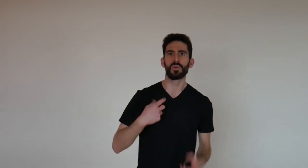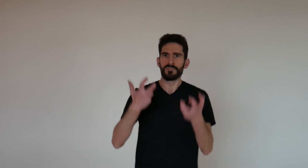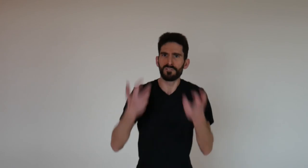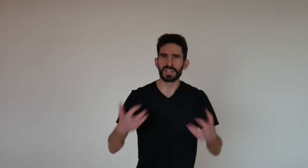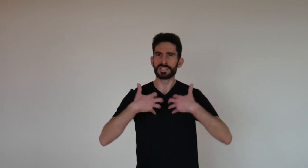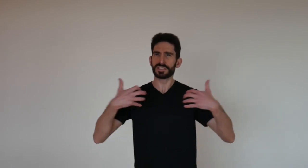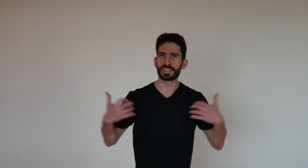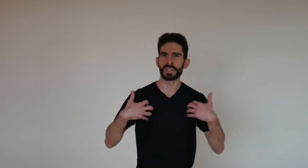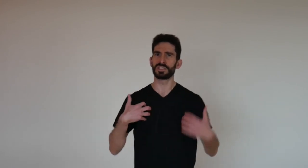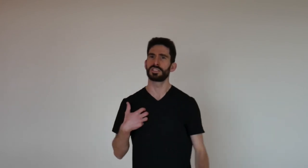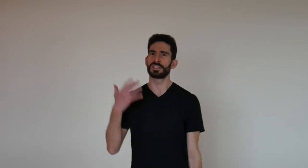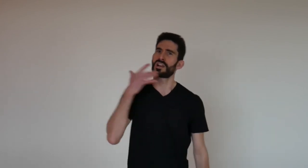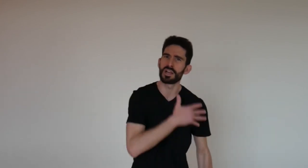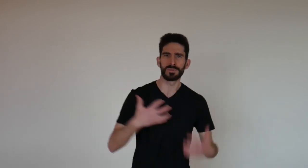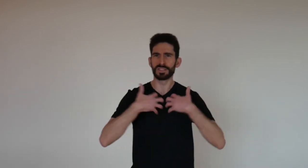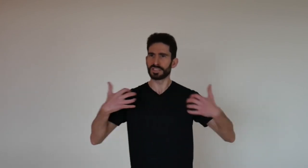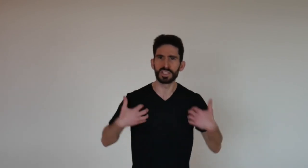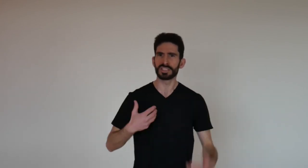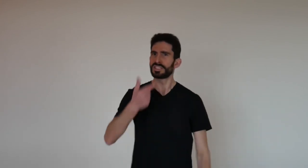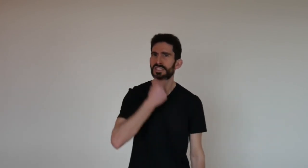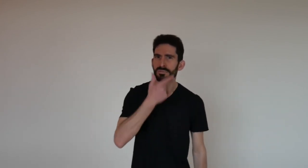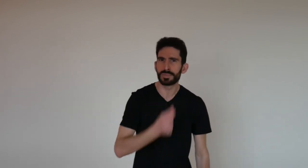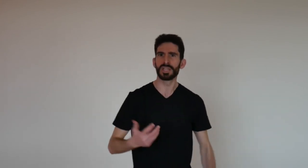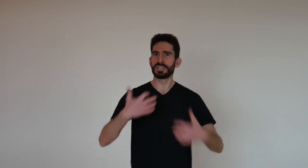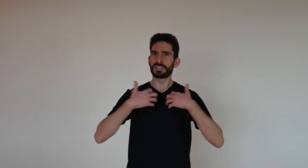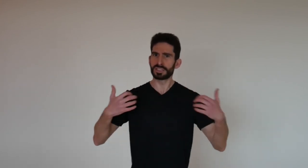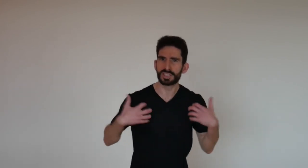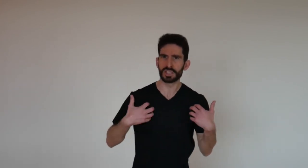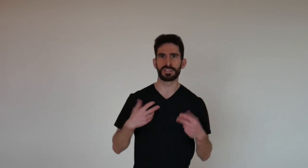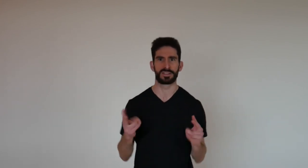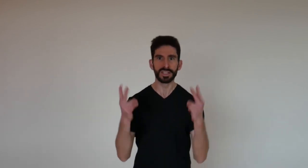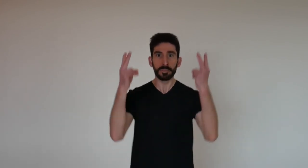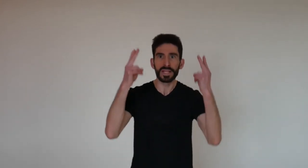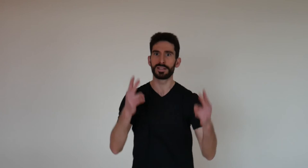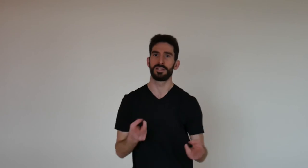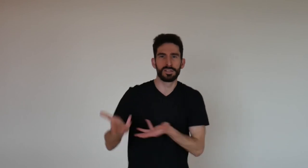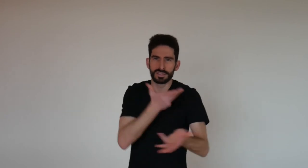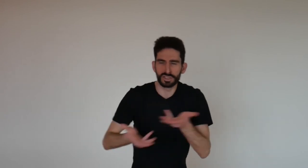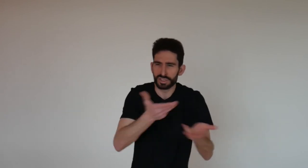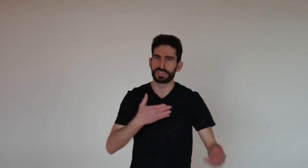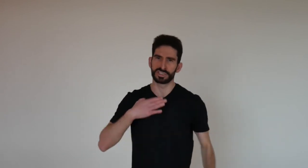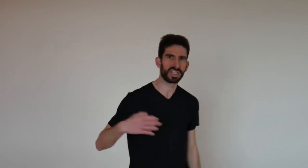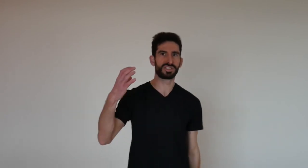Moi, je veux une science agréable, une science sympa, une science dynamique avec des échanges riches.